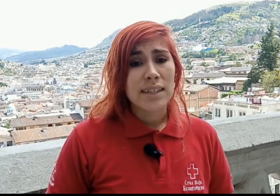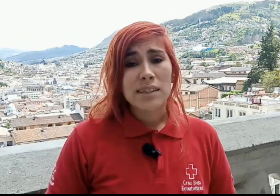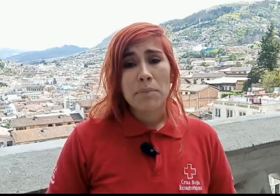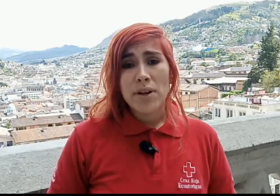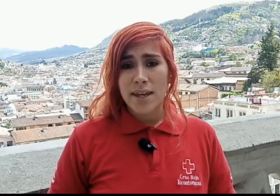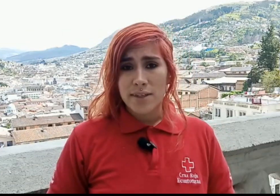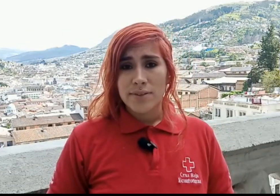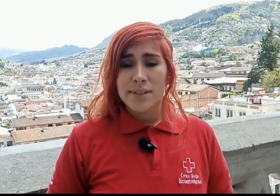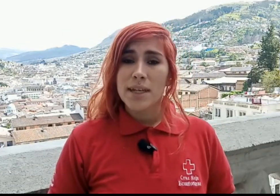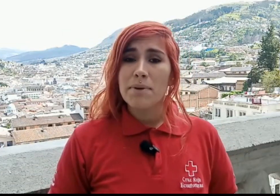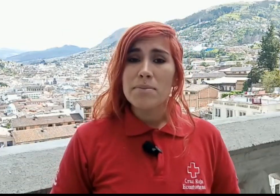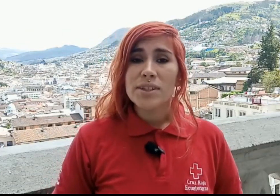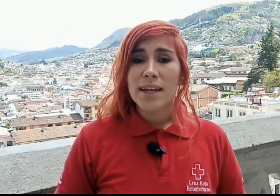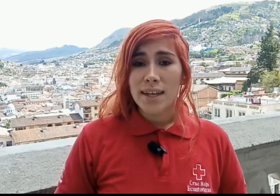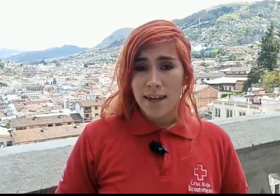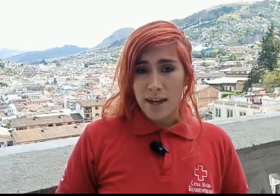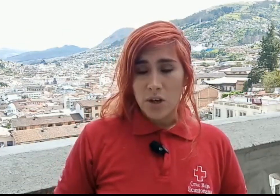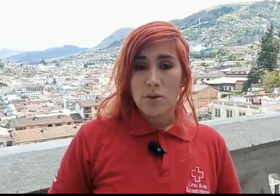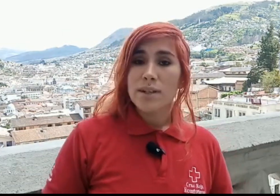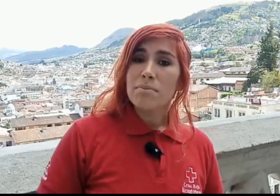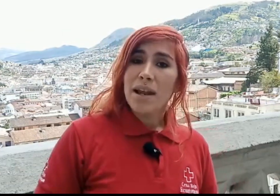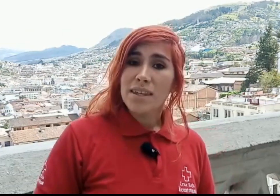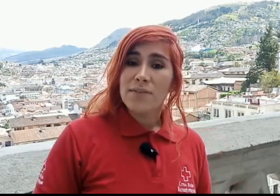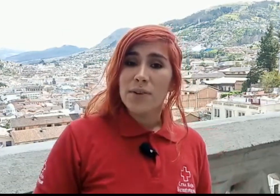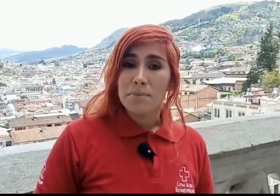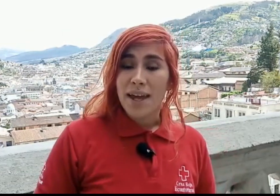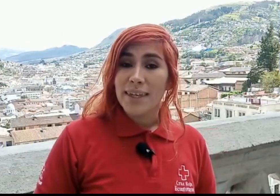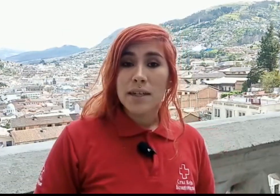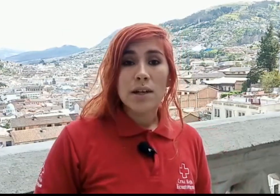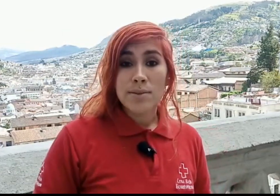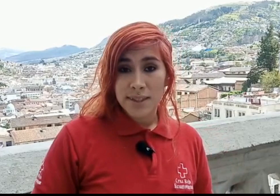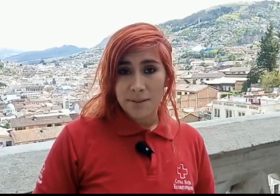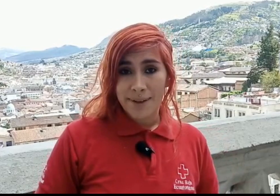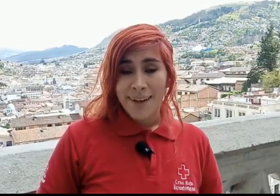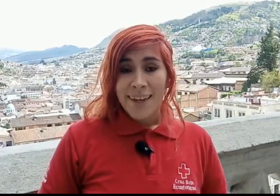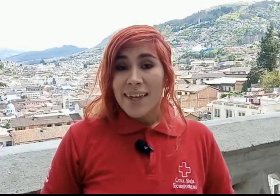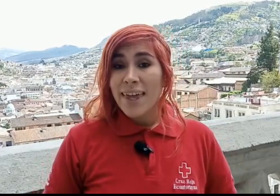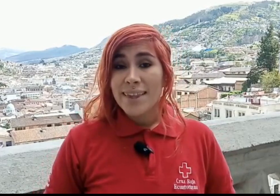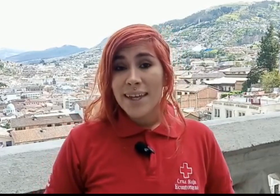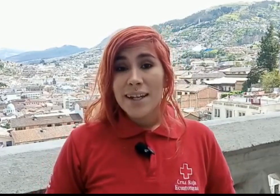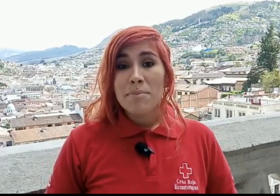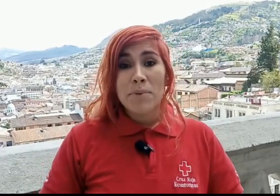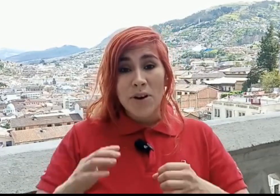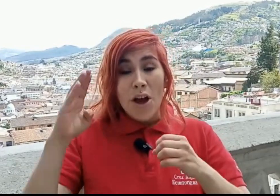es por ello que vamos a crear una plataforma inclusiva que tiene por